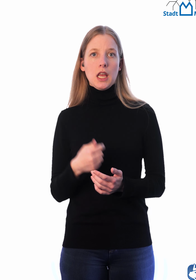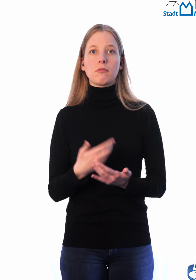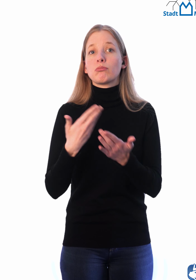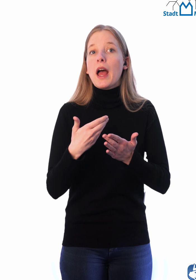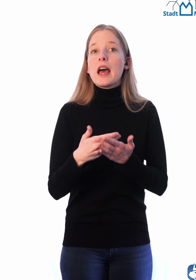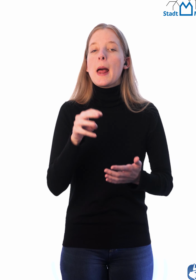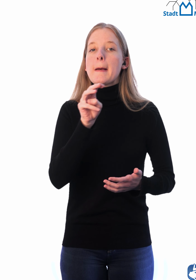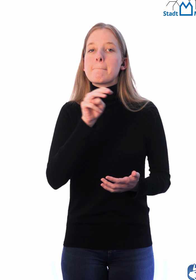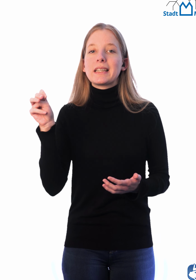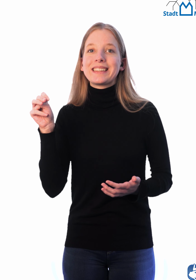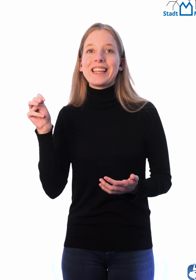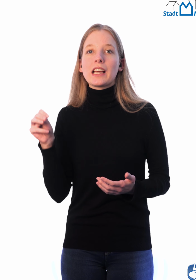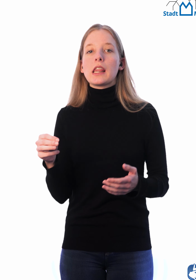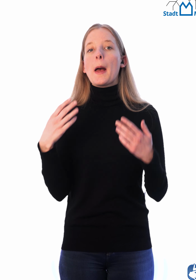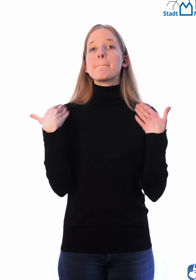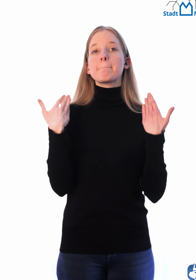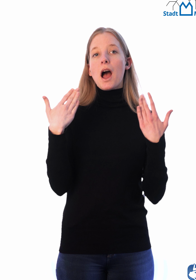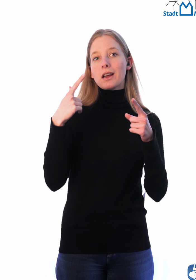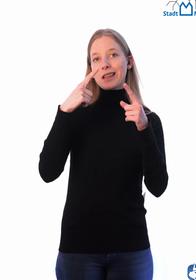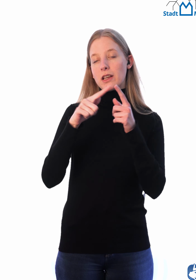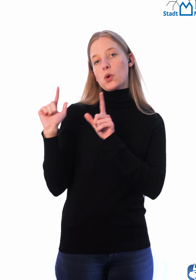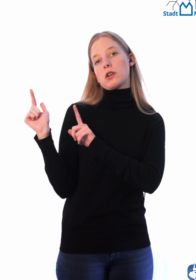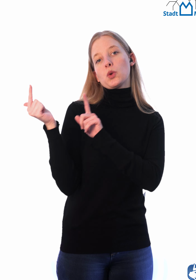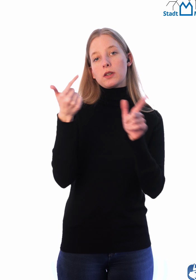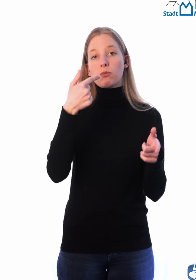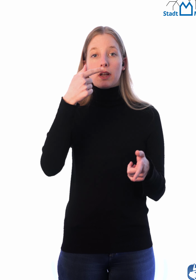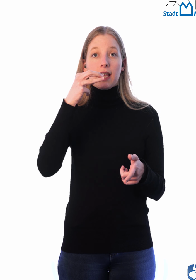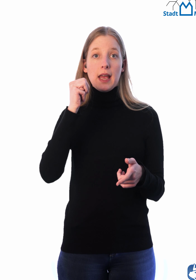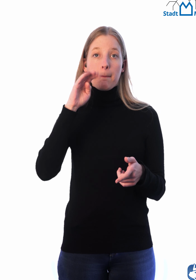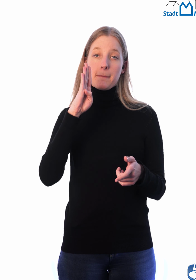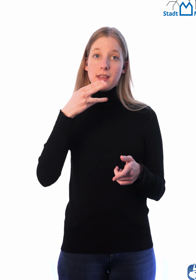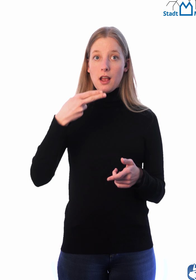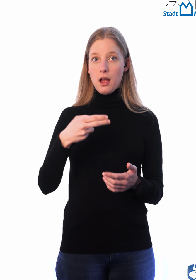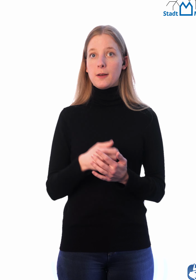Das heißt Metzingen Marketing und Tourismus GmbH.